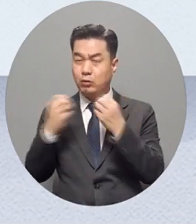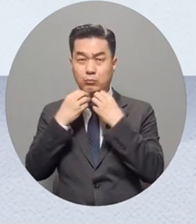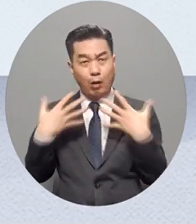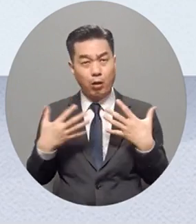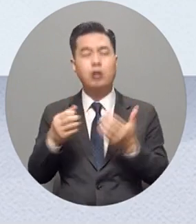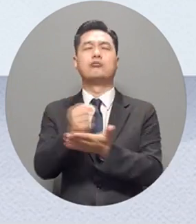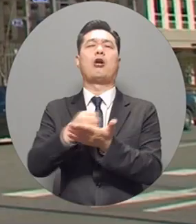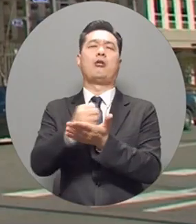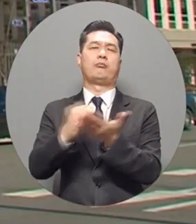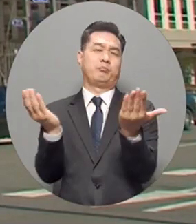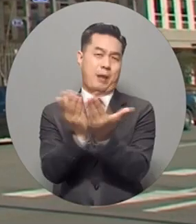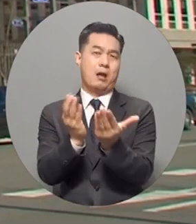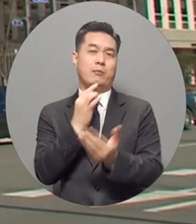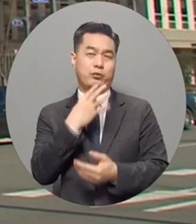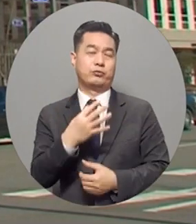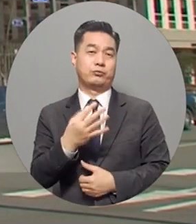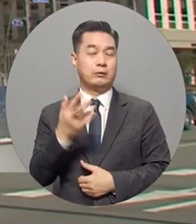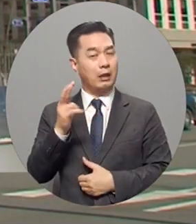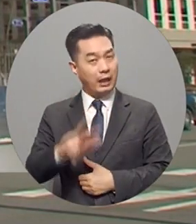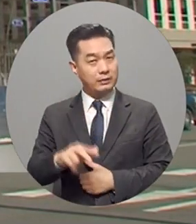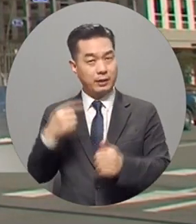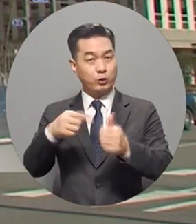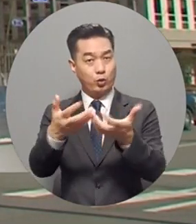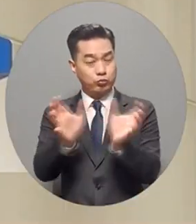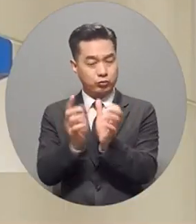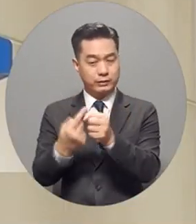해명했습니다.